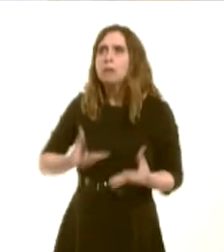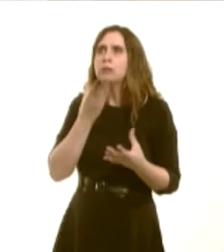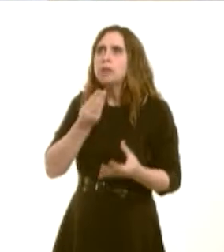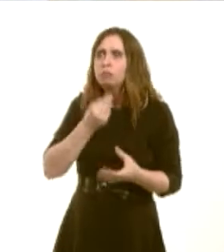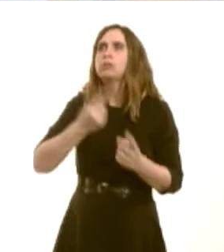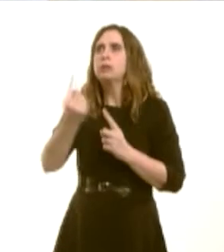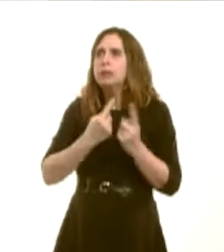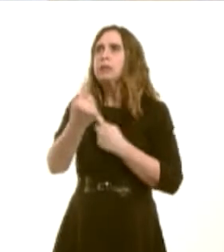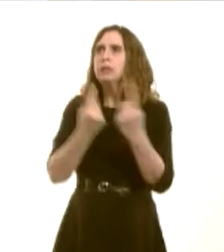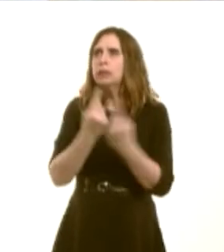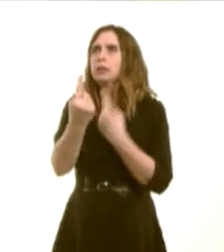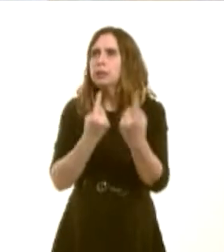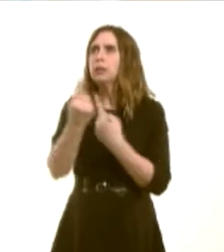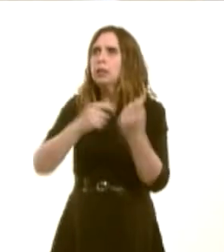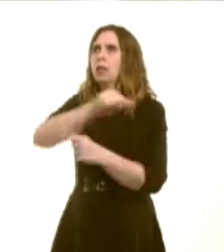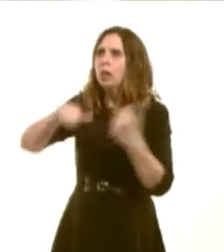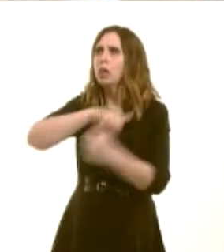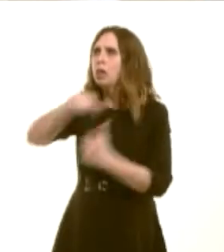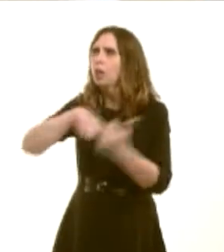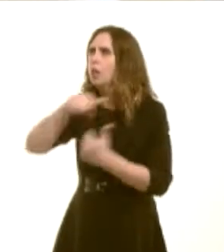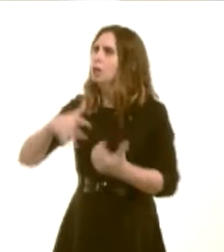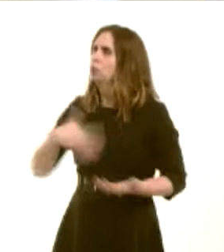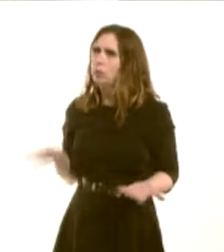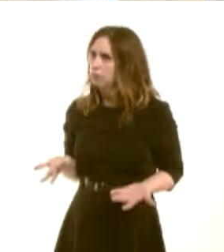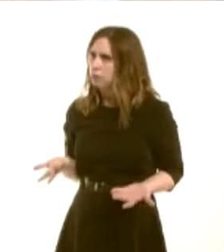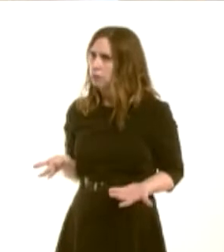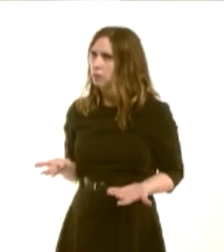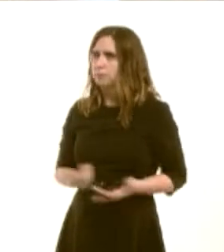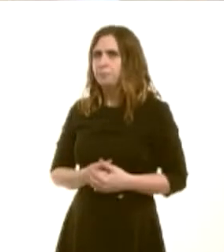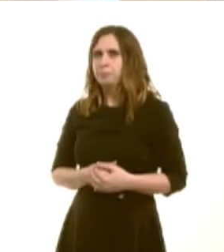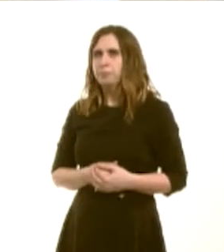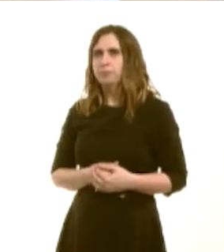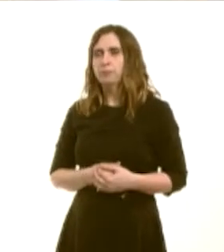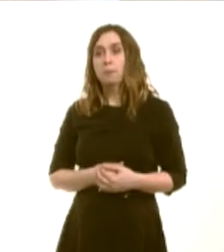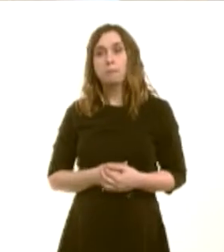Carwyn Jones: Nid oeddwn yn wybyddus o beth ddywedodd yr Aelod yn y fan yna ynglyn ‚ír